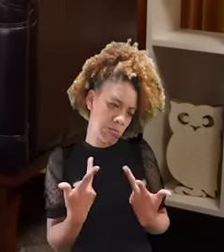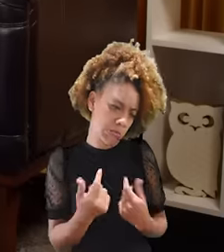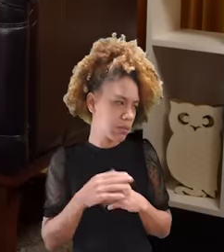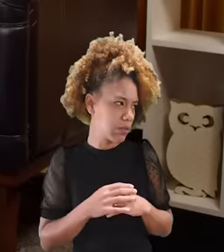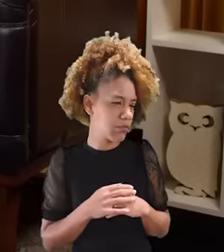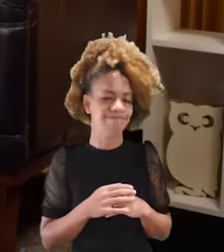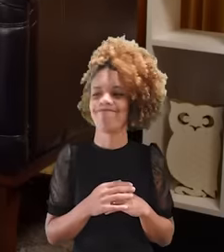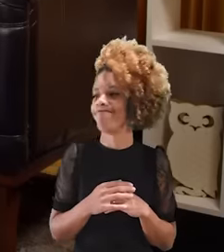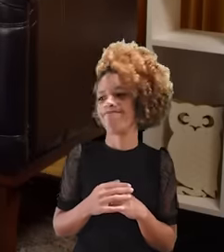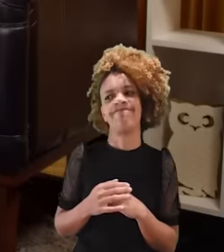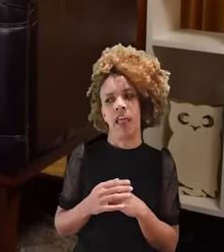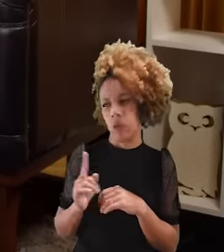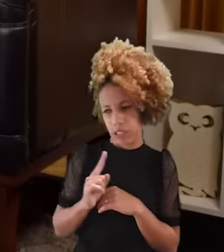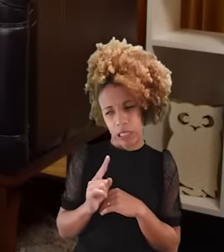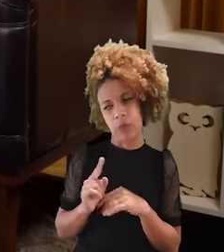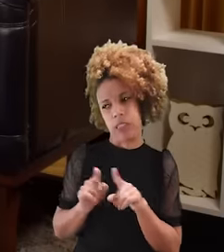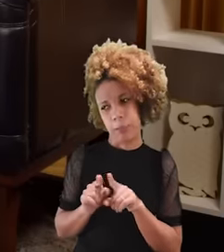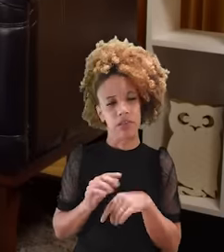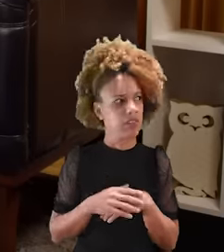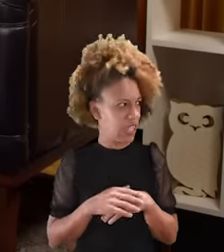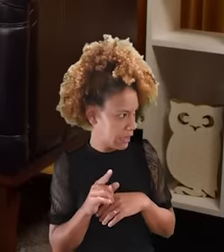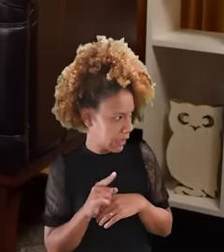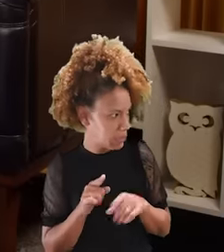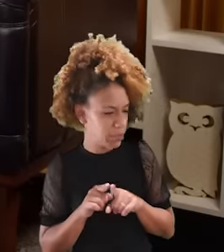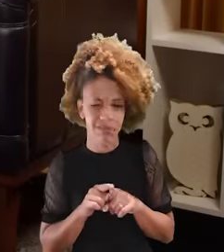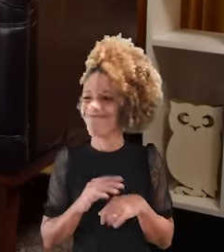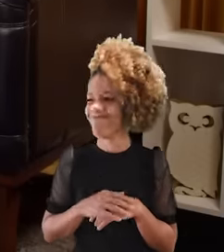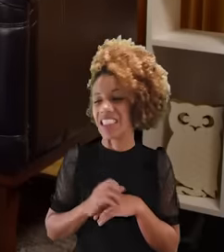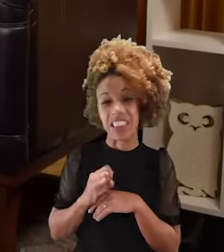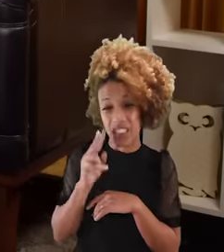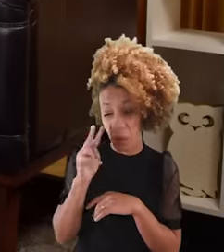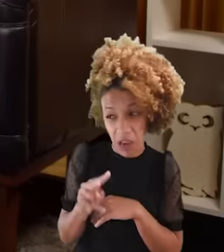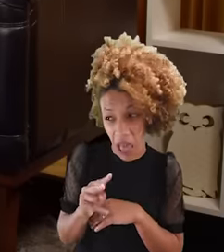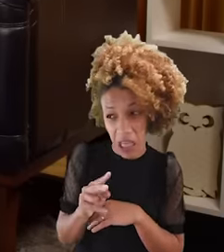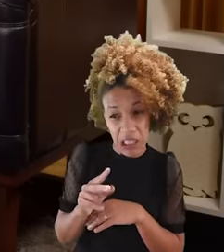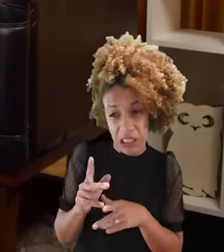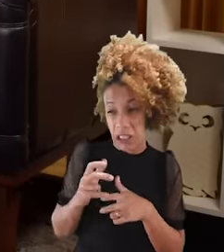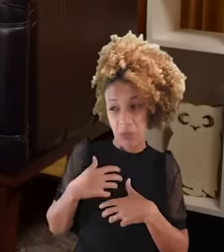dei muito não também e as pessoas para isso as pessoas me julgaram muito onde você tem algum